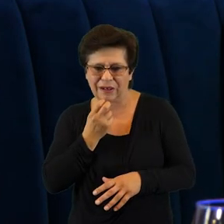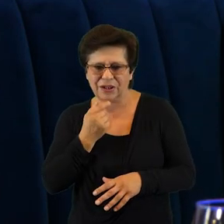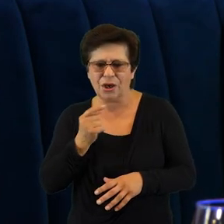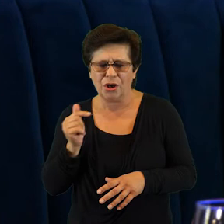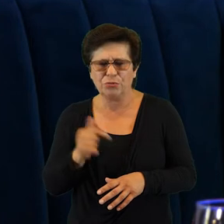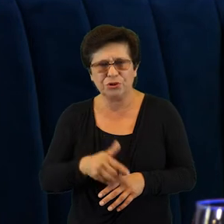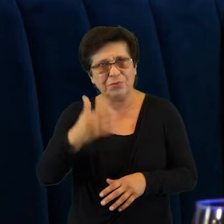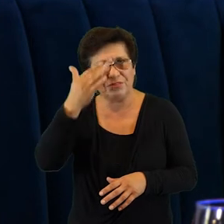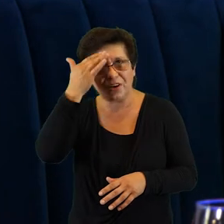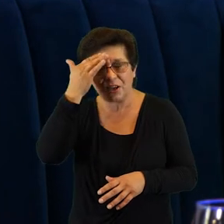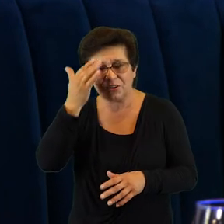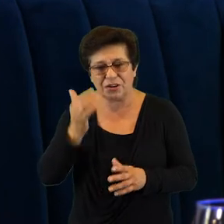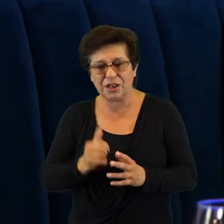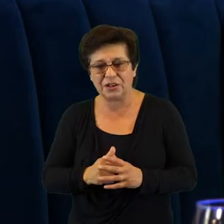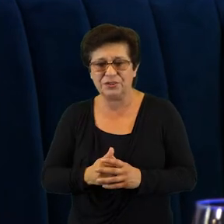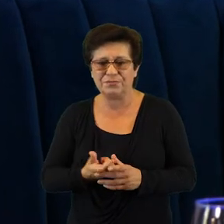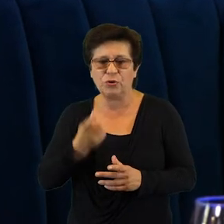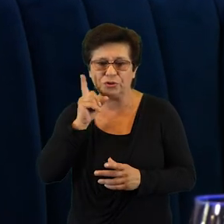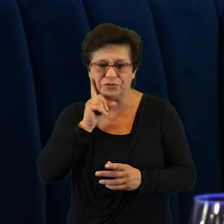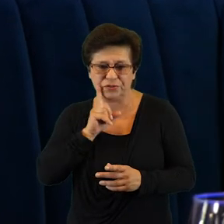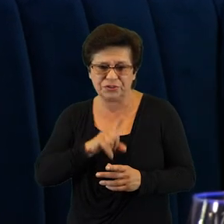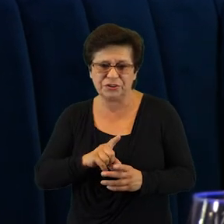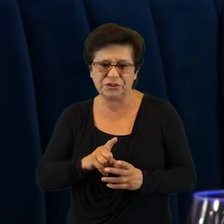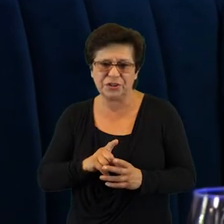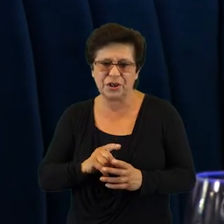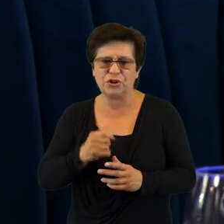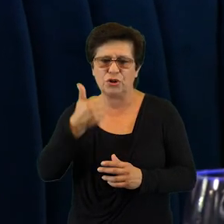że oczywiście rzecz działa się 100 lat temu,